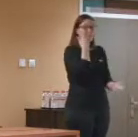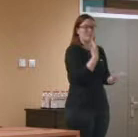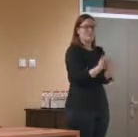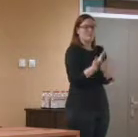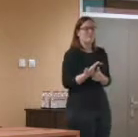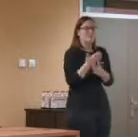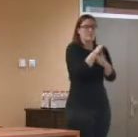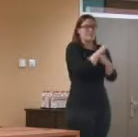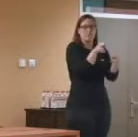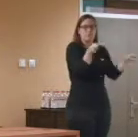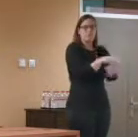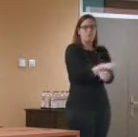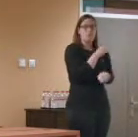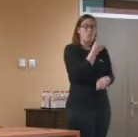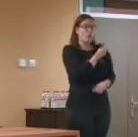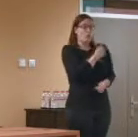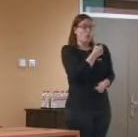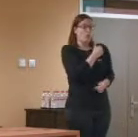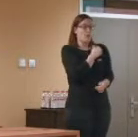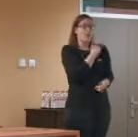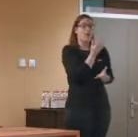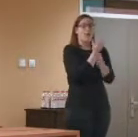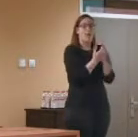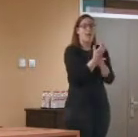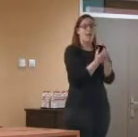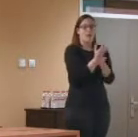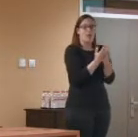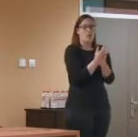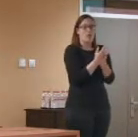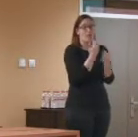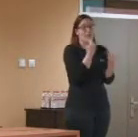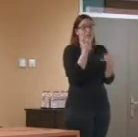había grabado por orden del juez Manglano, el mismo del caso Naseiro.